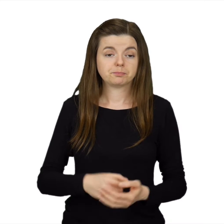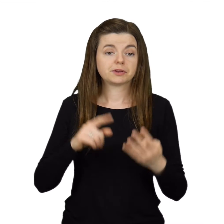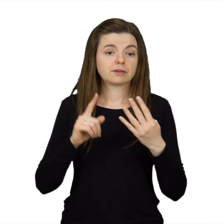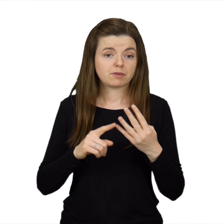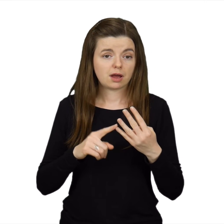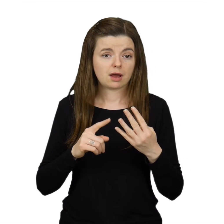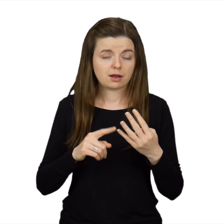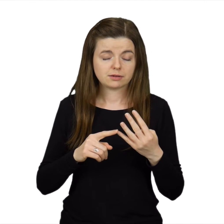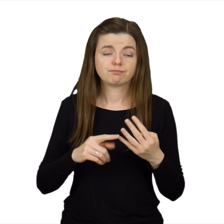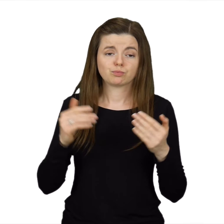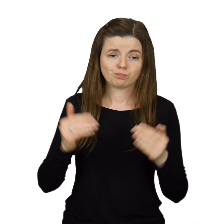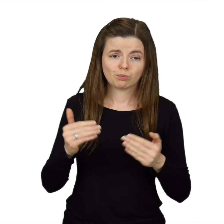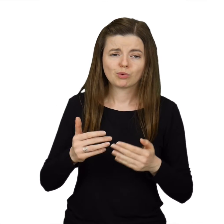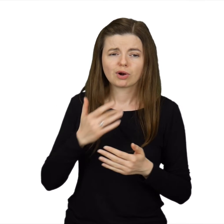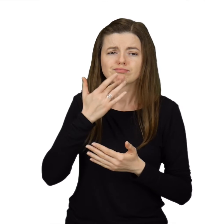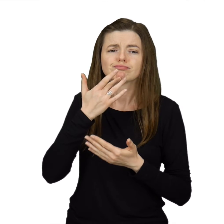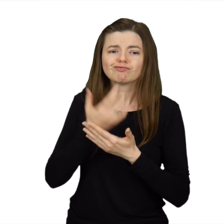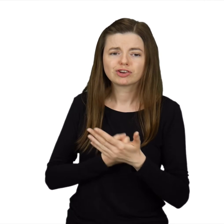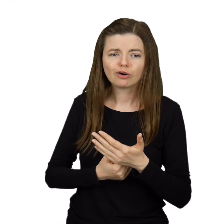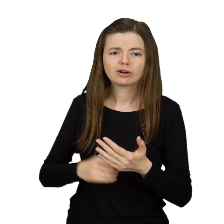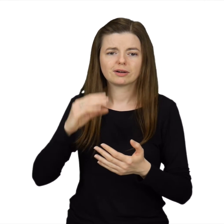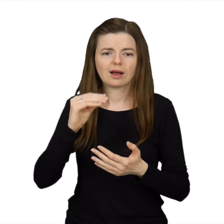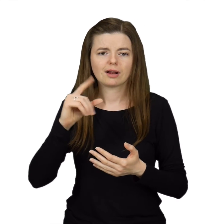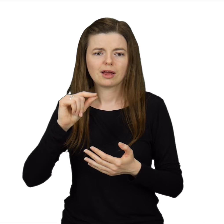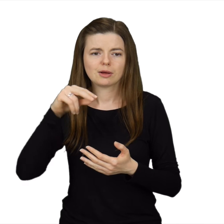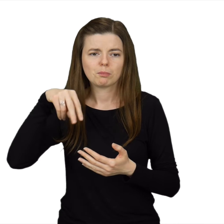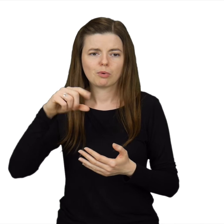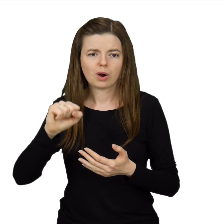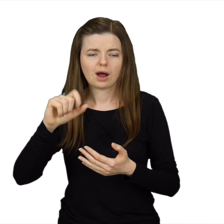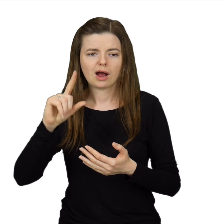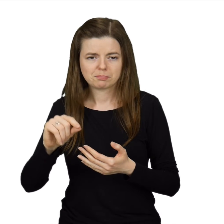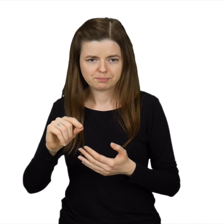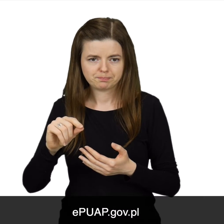za pomocą elektronicznej skrzynki podawczej na portalu ePUAP: